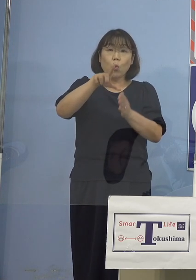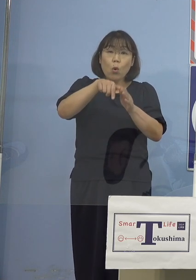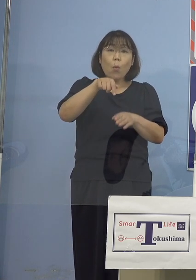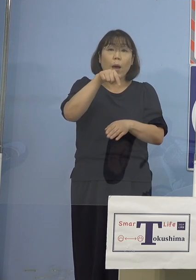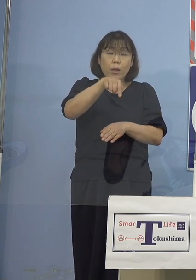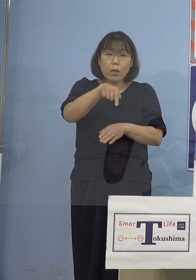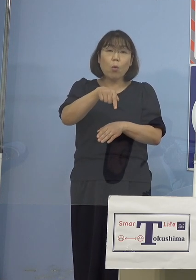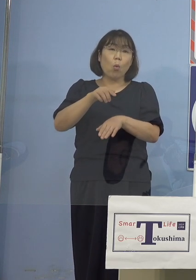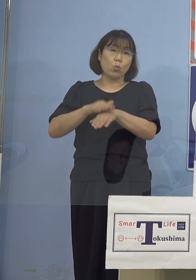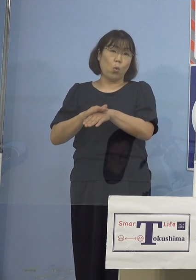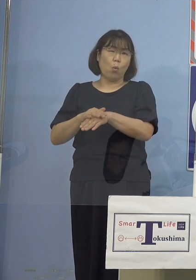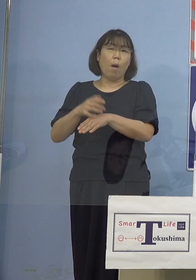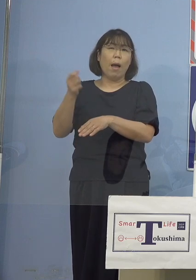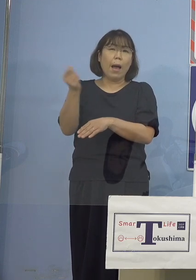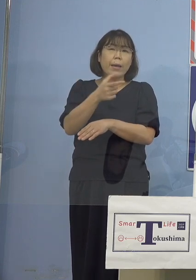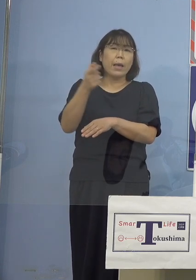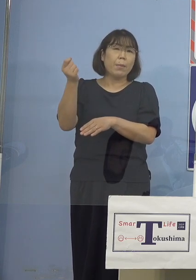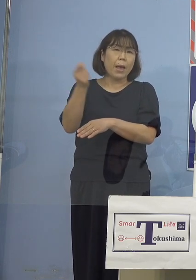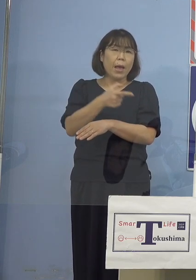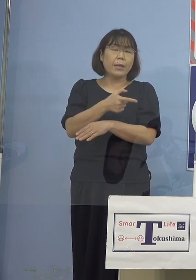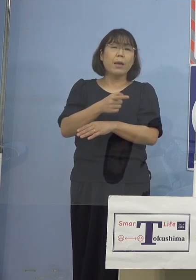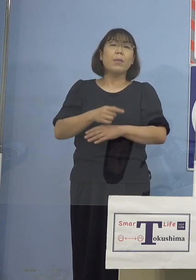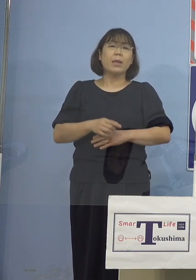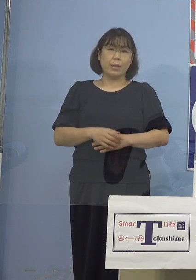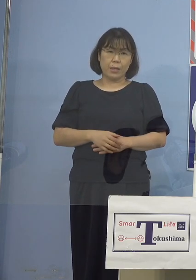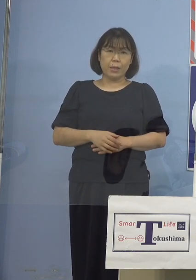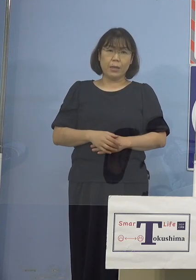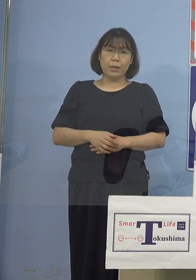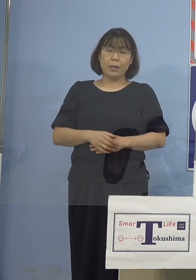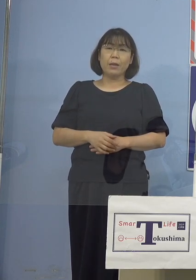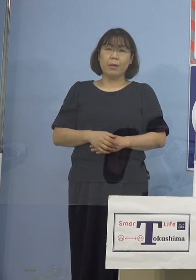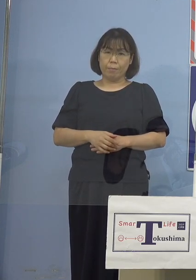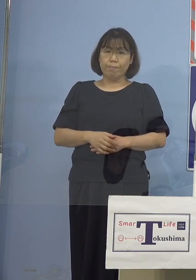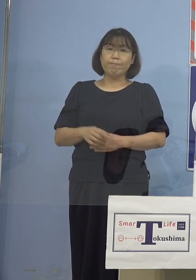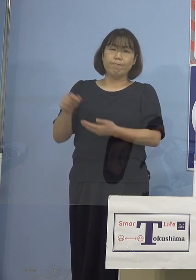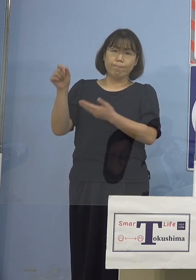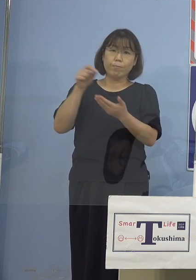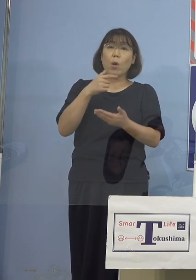なるべく早めに早めに まずは医療従事者の皆様方へ